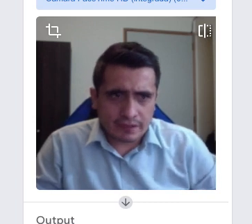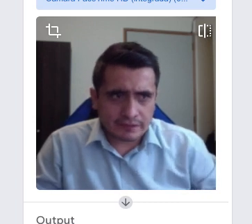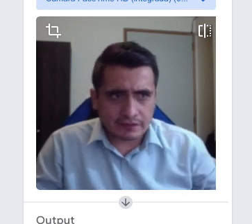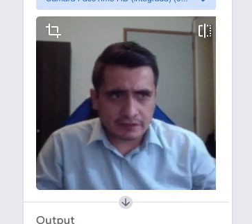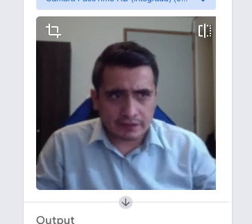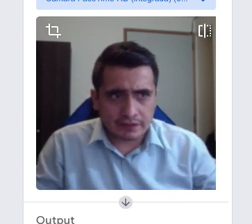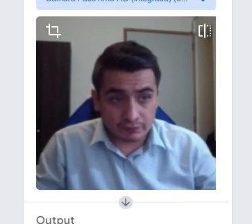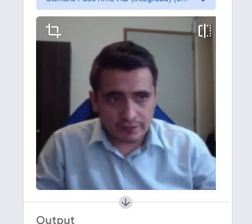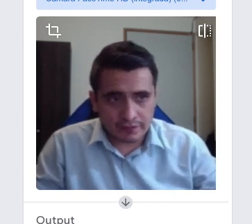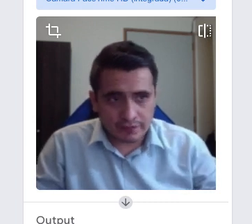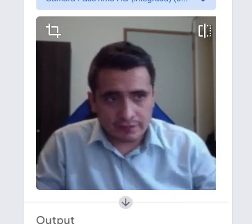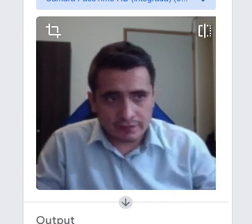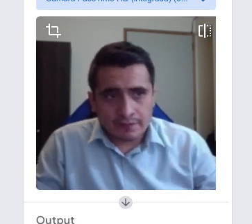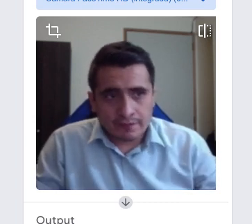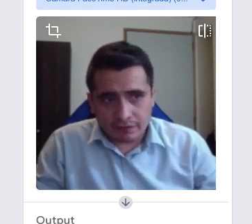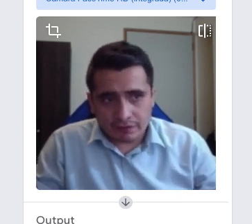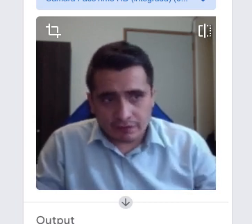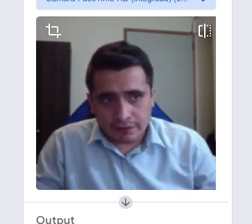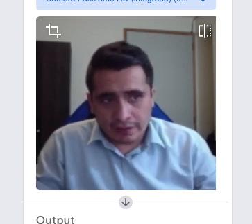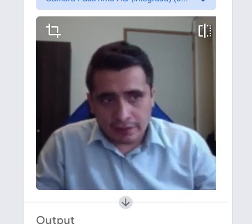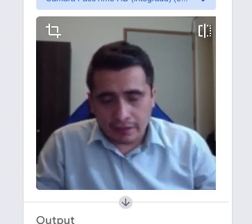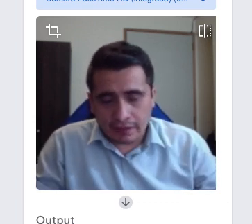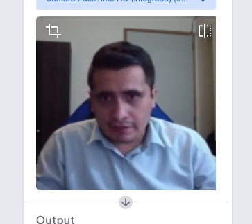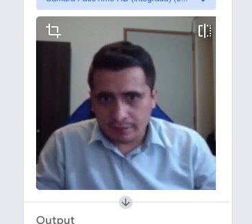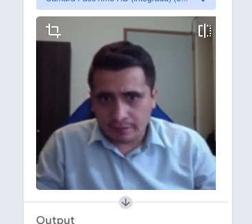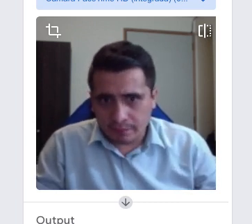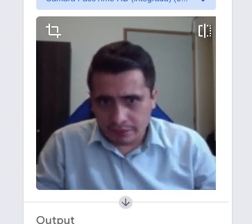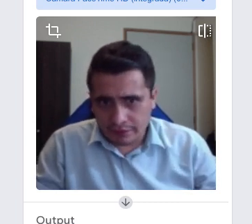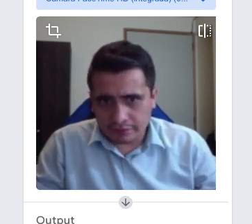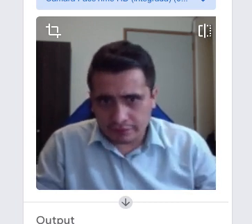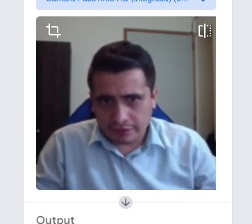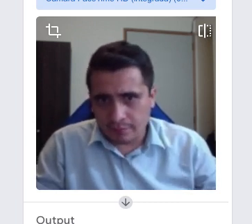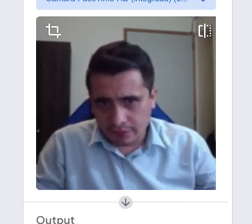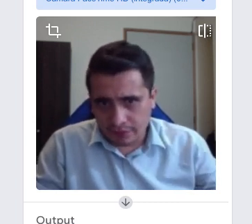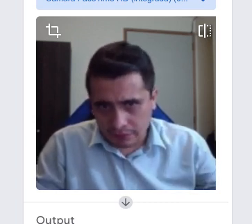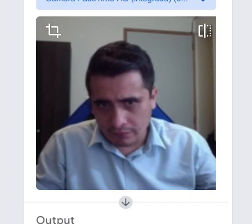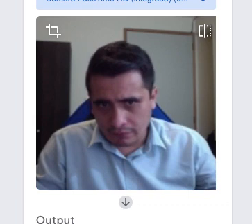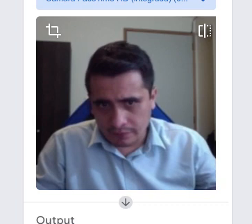esto aquí vas a encontrar el enlace para poder descargar el modelo lo interpreta como